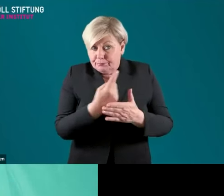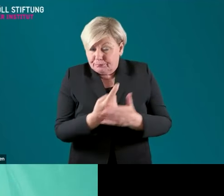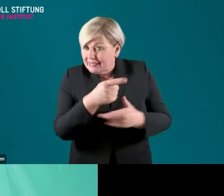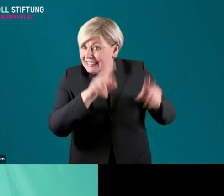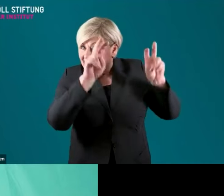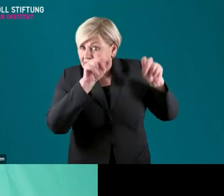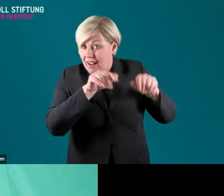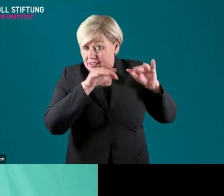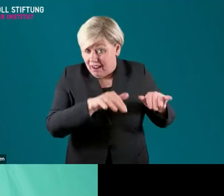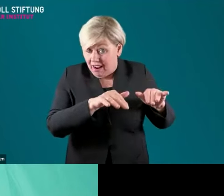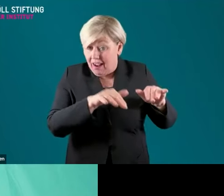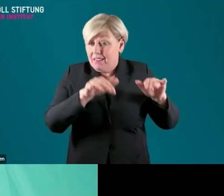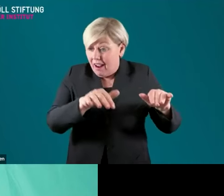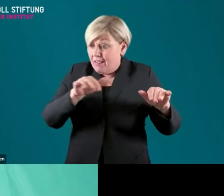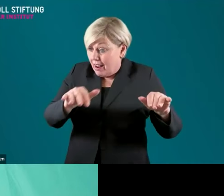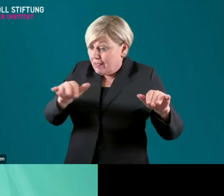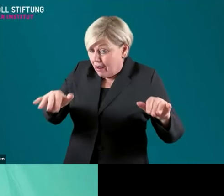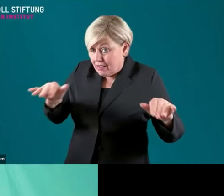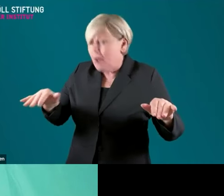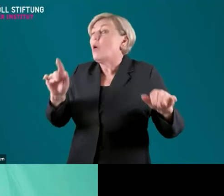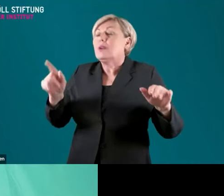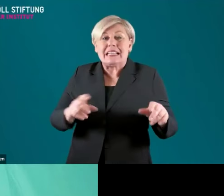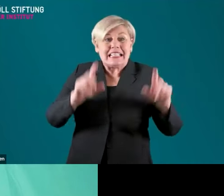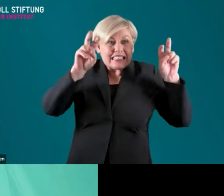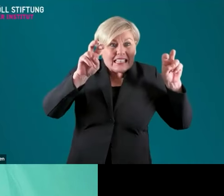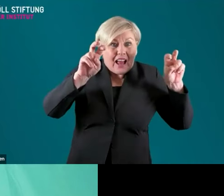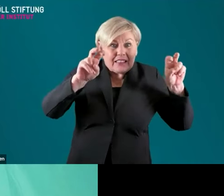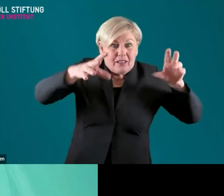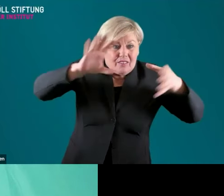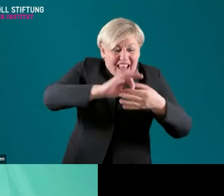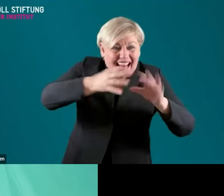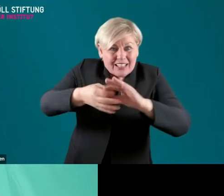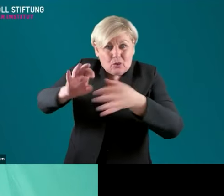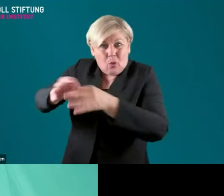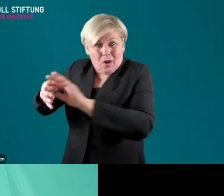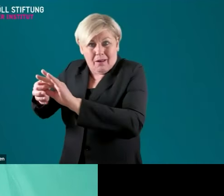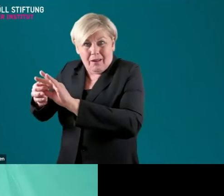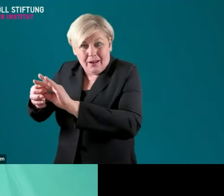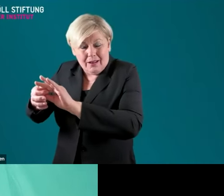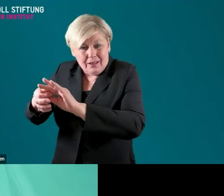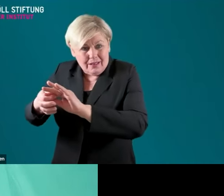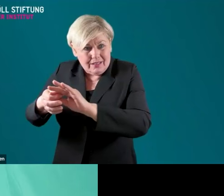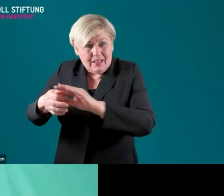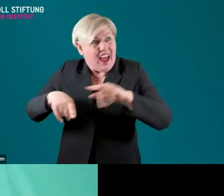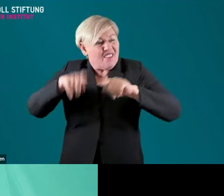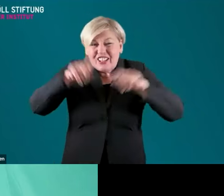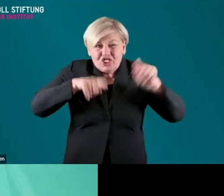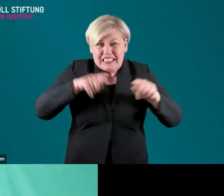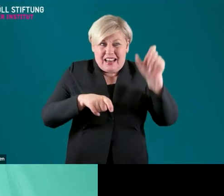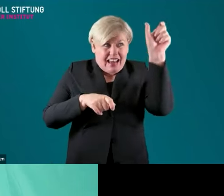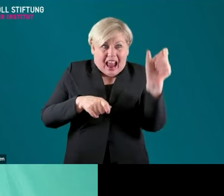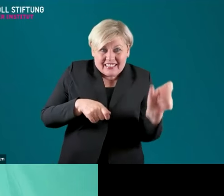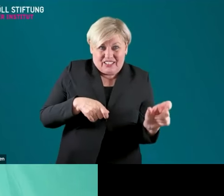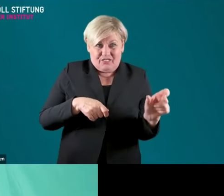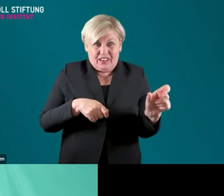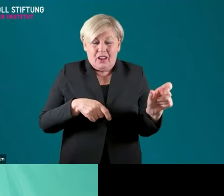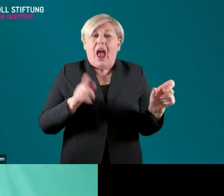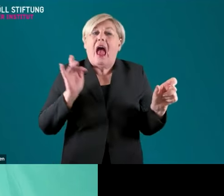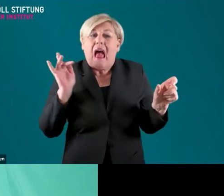Und diese Zitate bestehen ja aus Verkettungen von verschiedenen Narrativen und von verschiedenen antifeministischen Narrativen.